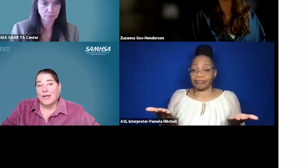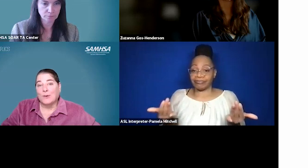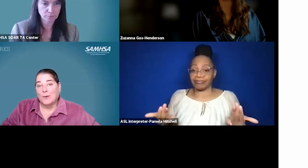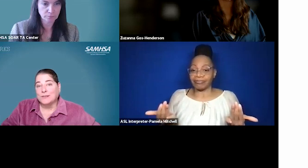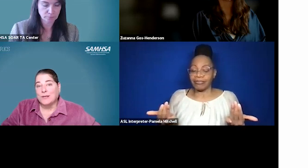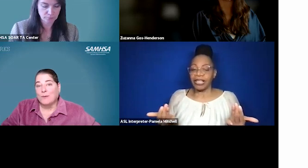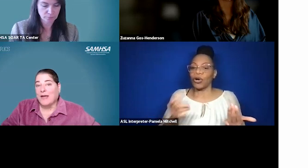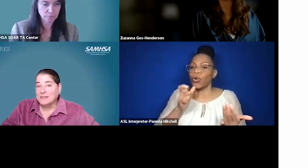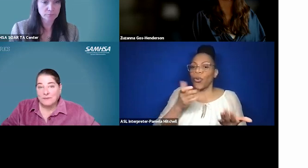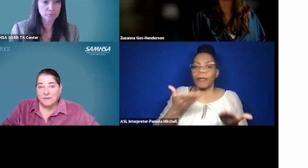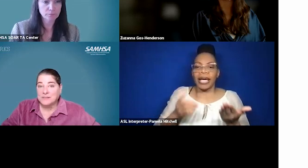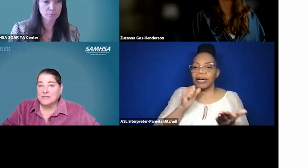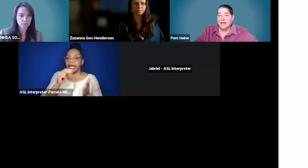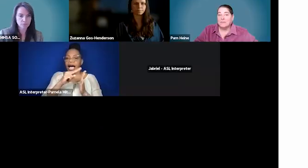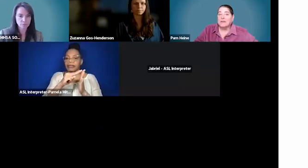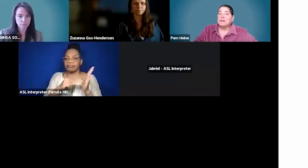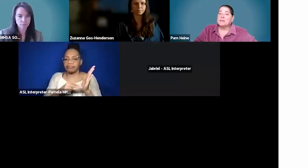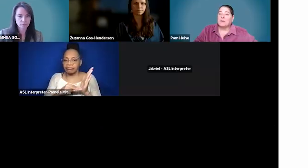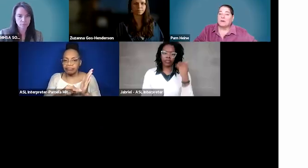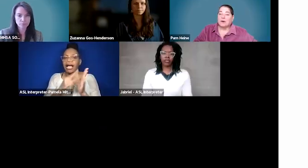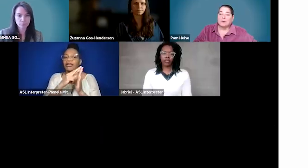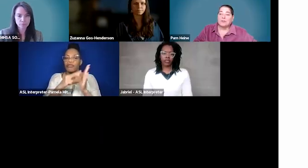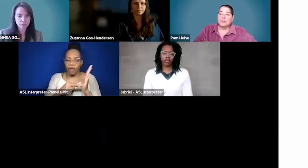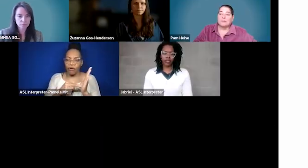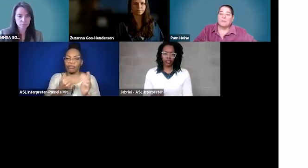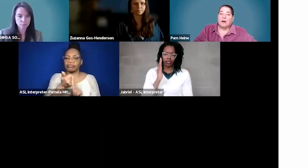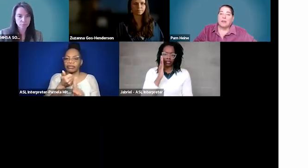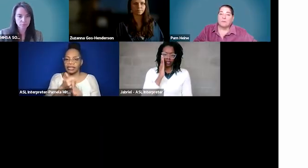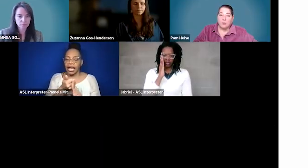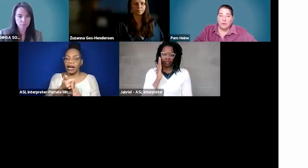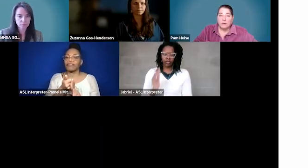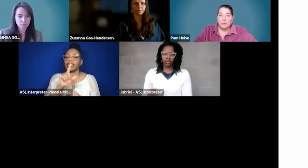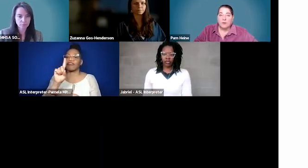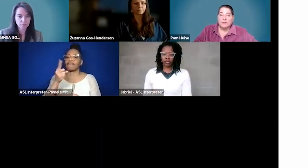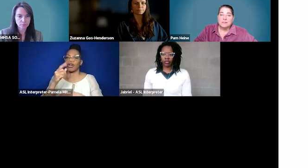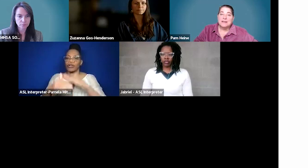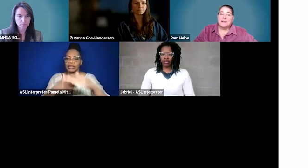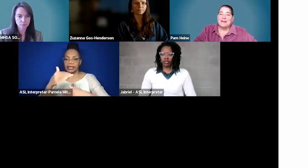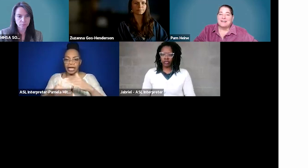en el curso en línea de SOAR. Así que ese es el primer paso. Les animamos a que se inscriban en el curso,